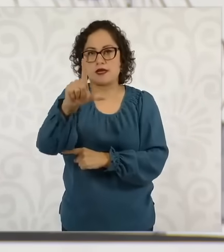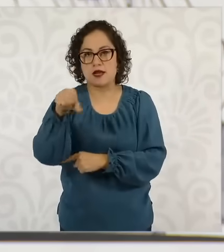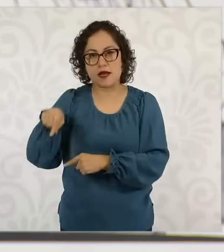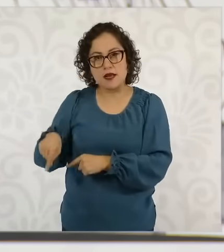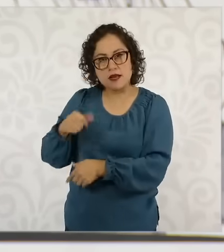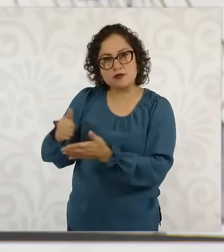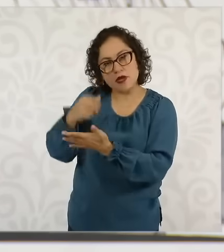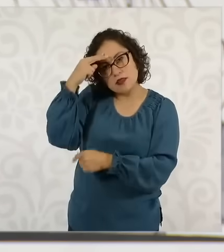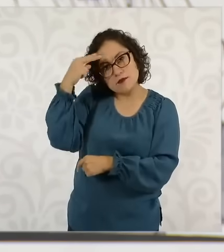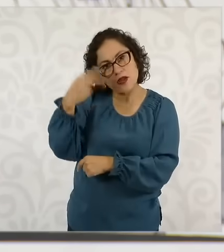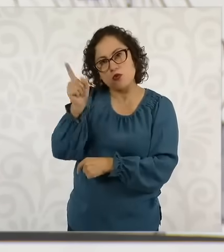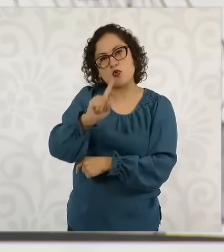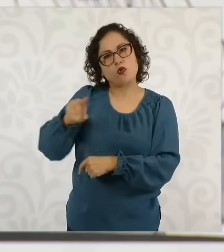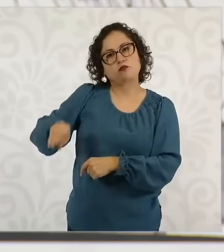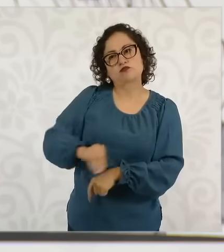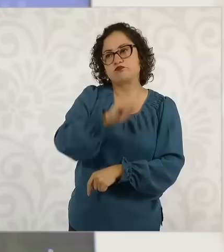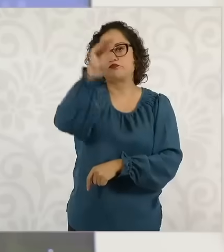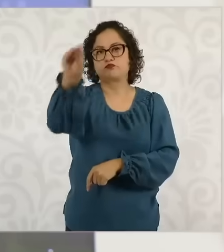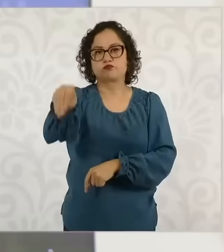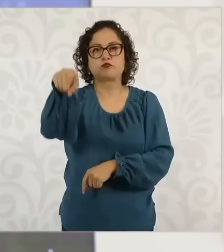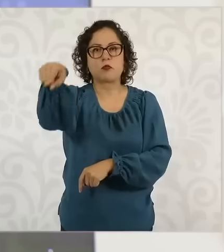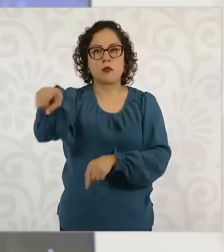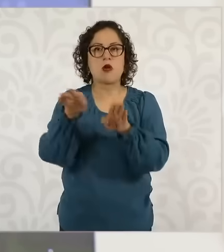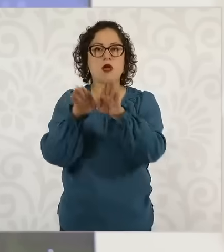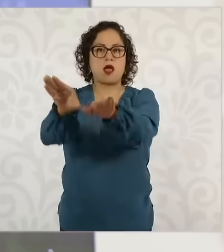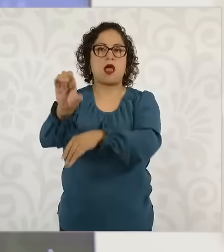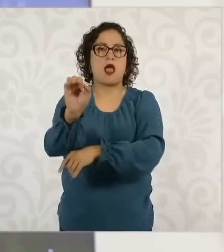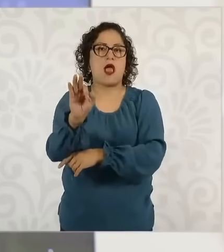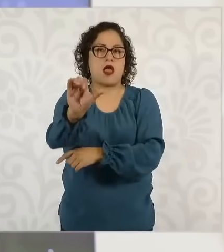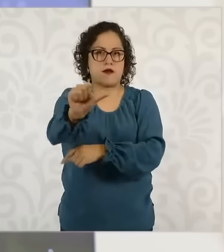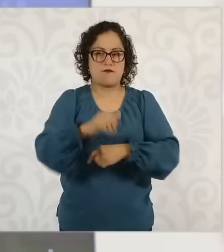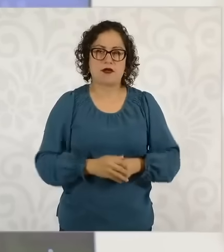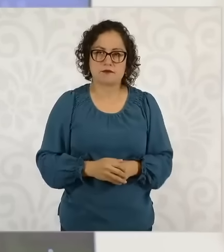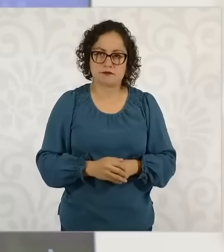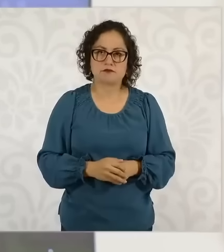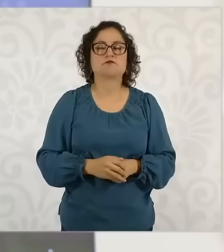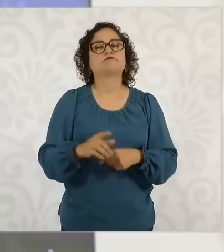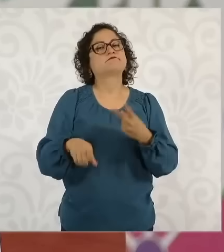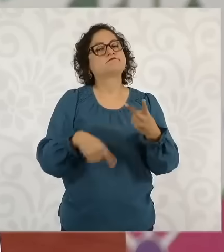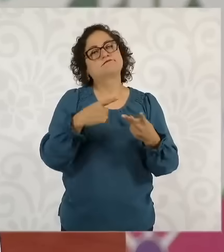a el primer vuelo de carga que llega al Aeropuerto Internacional Felipe Ángeles y después otras